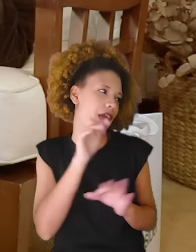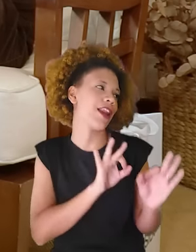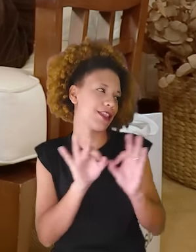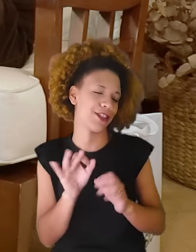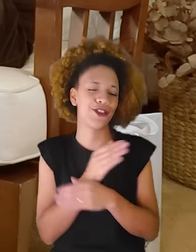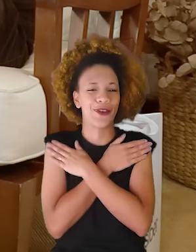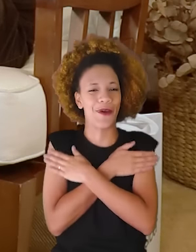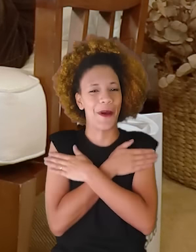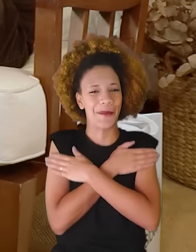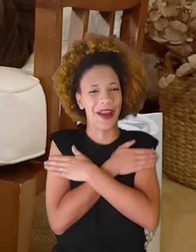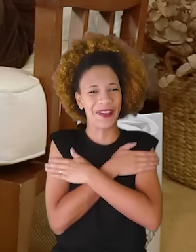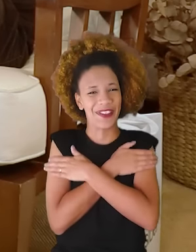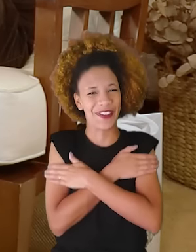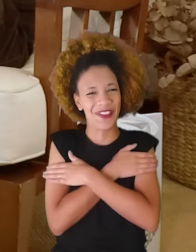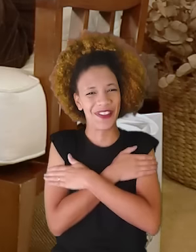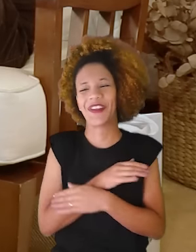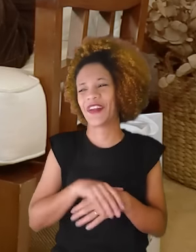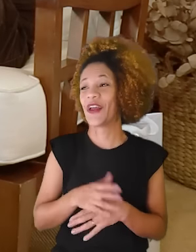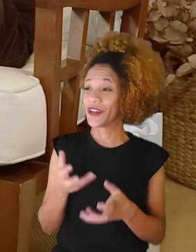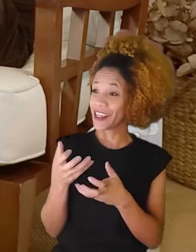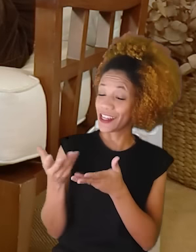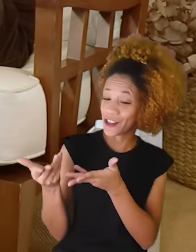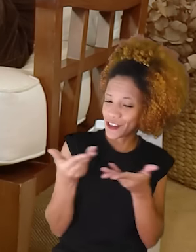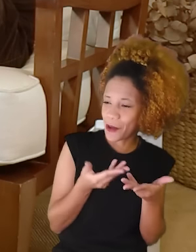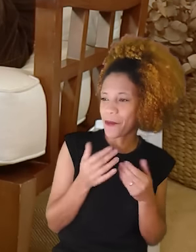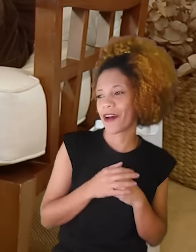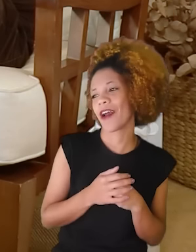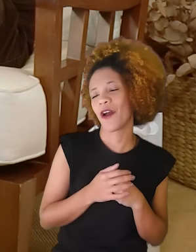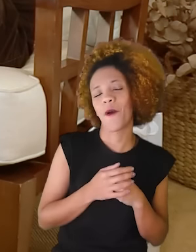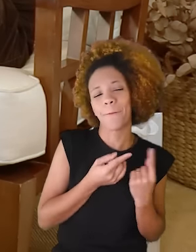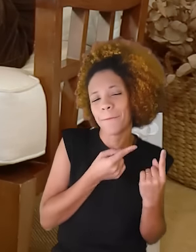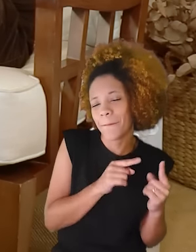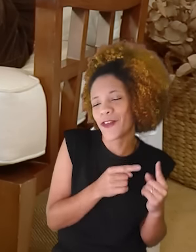assistindo aqui o vídeo queria muito chamar ele para fazer uma trollagem do bem com a minha mãe